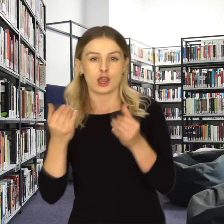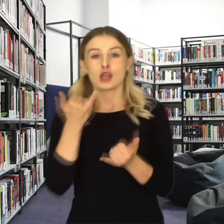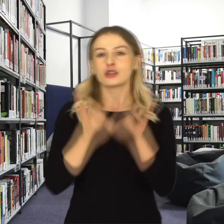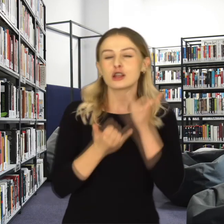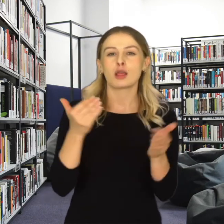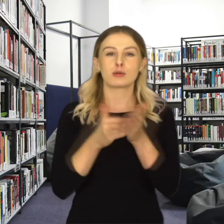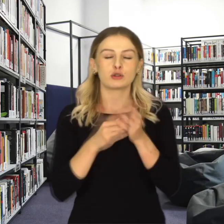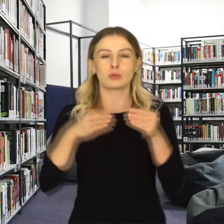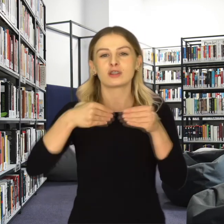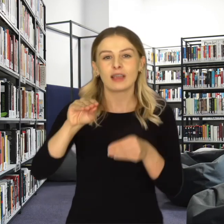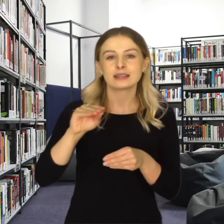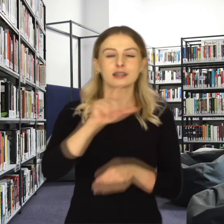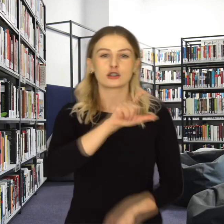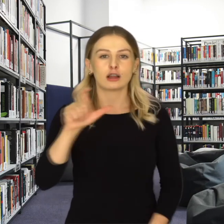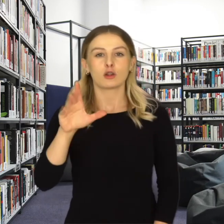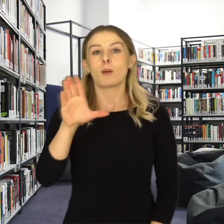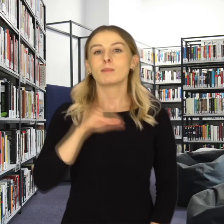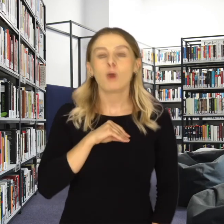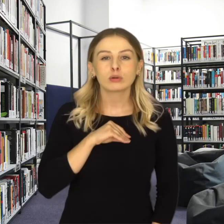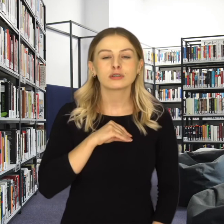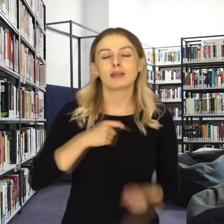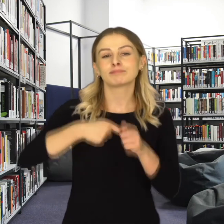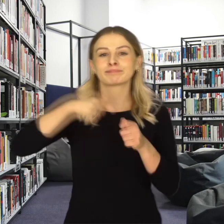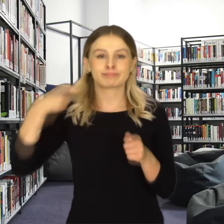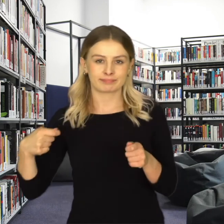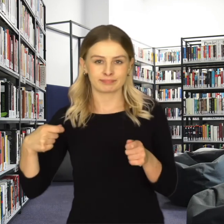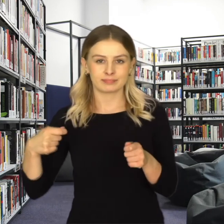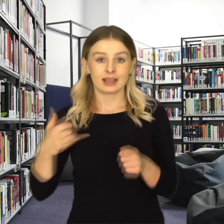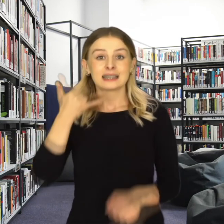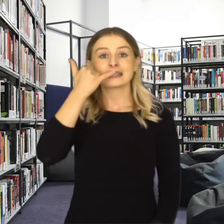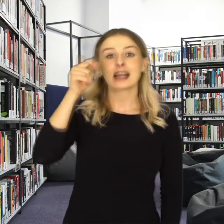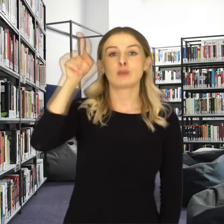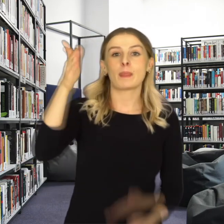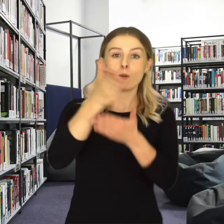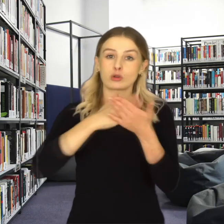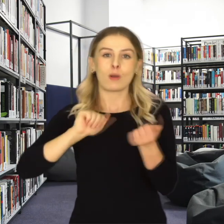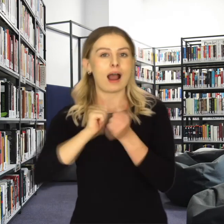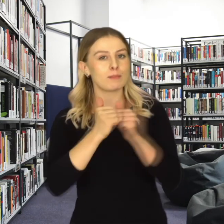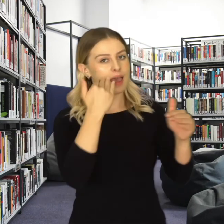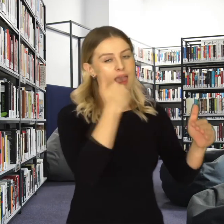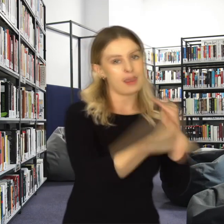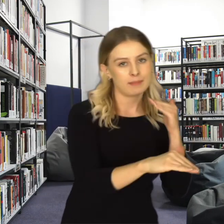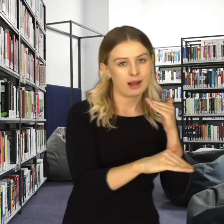Jeśli potrzebujesz więcej czasu, możesz przedłużyć wypożyczenie. Zadzwoń do filii lub wyślij wiadomość email.